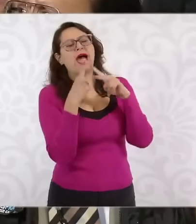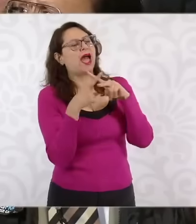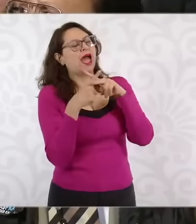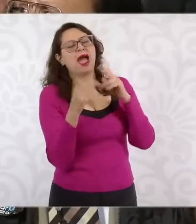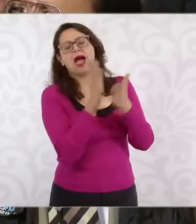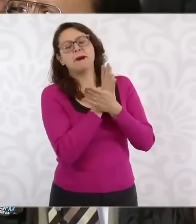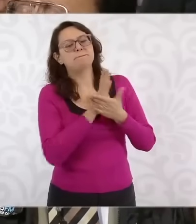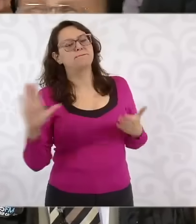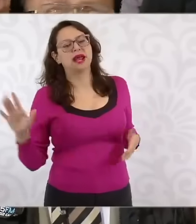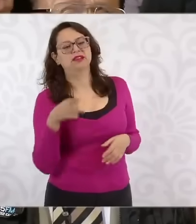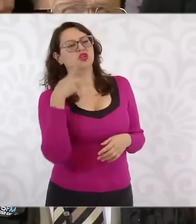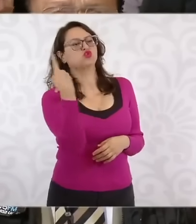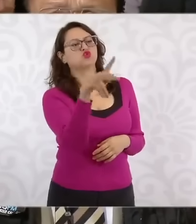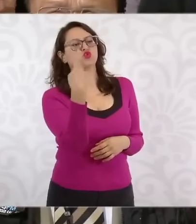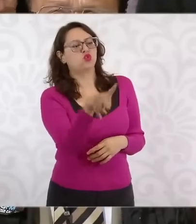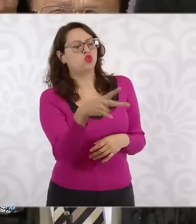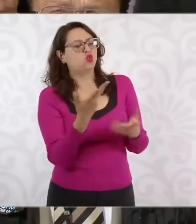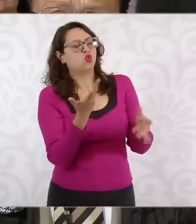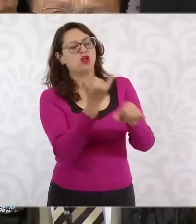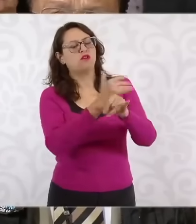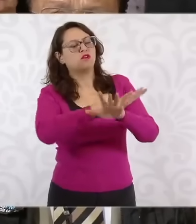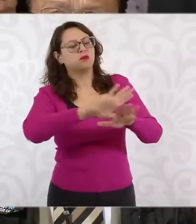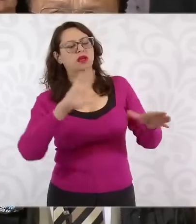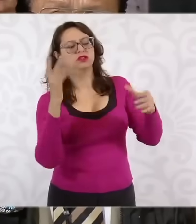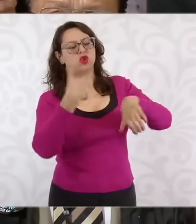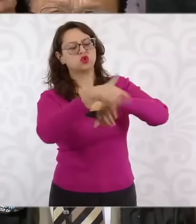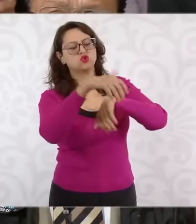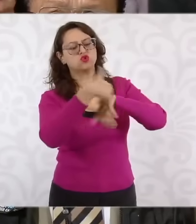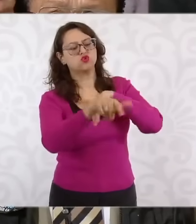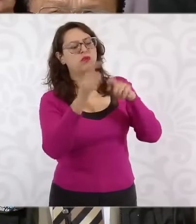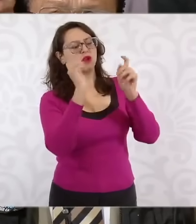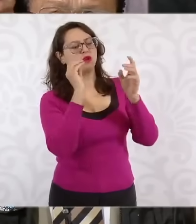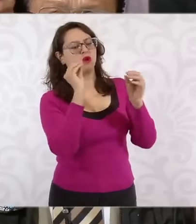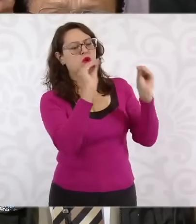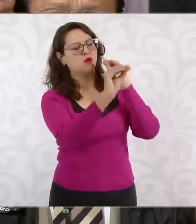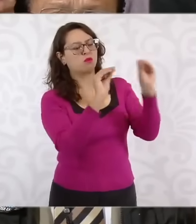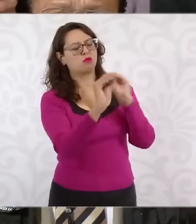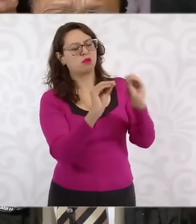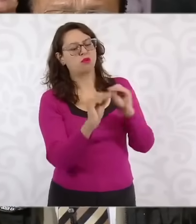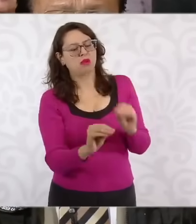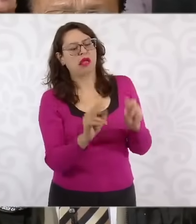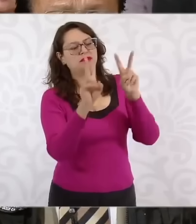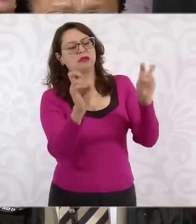tratamiento que le da al estado a las personas de números, así como lo del 44%. Yo le menciono a